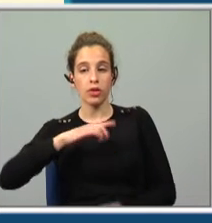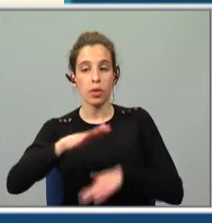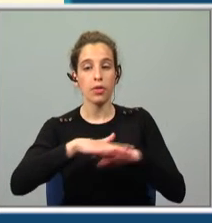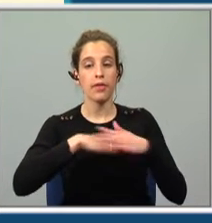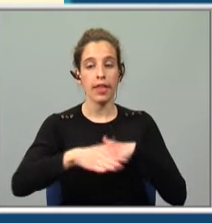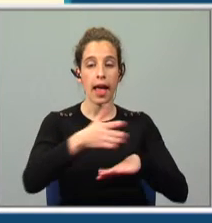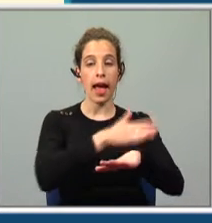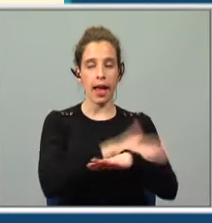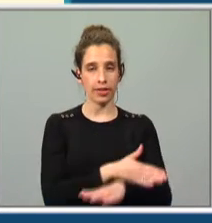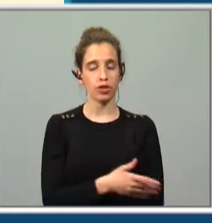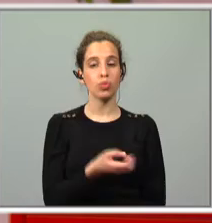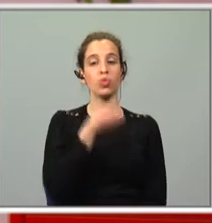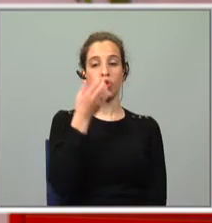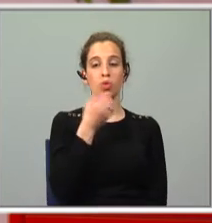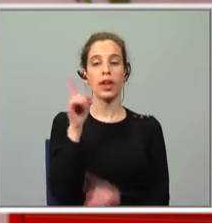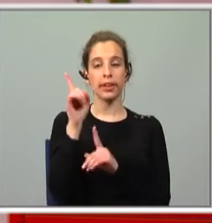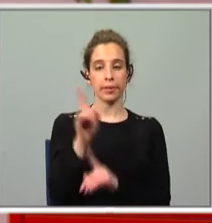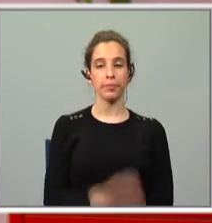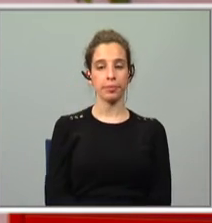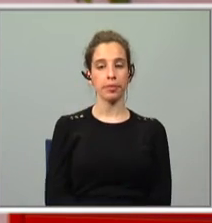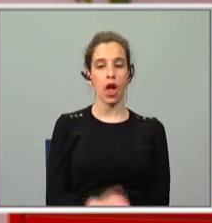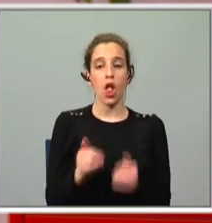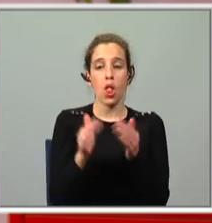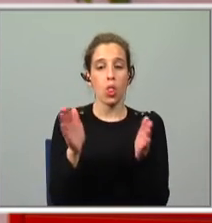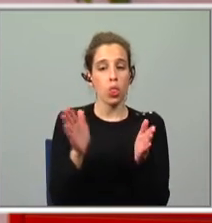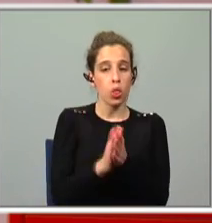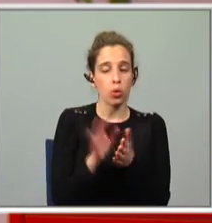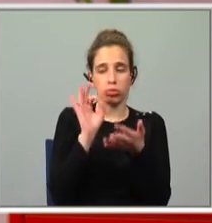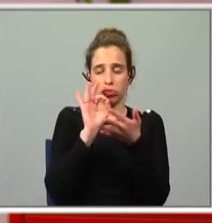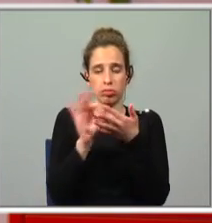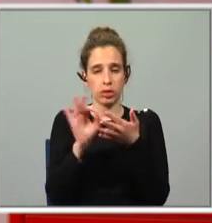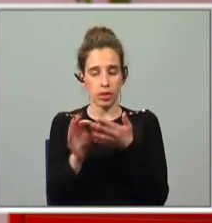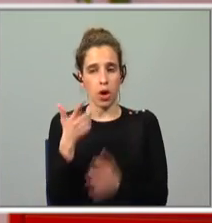anteriormente muito bem e já temos aqui todos aqueles elementos que conhecemos 以前很好，我們已經在這裡了我們知道的所有這些元素